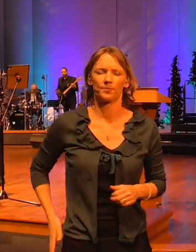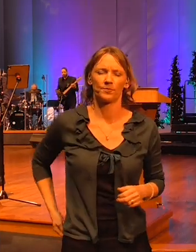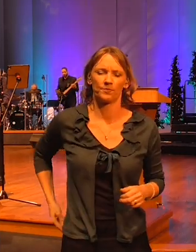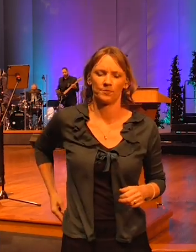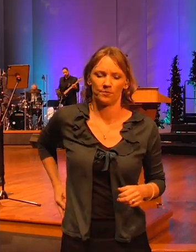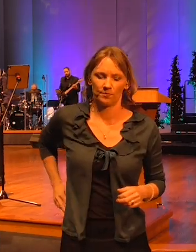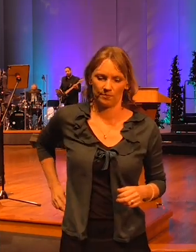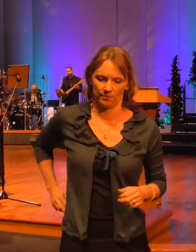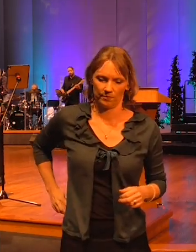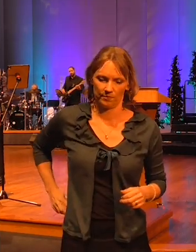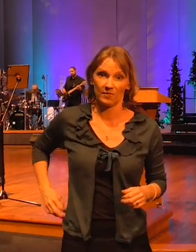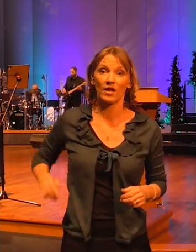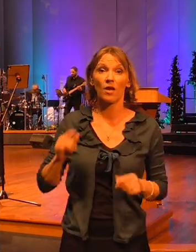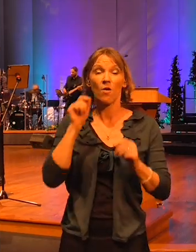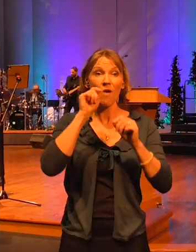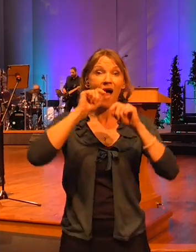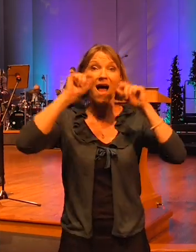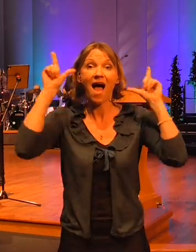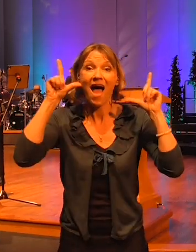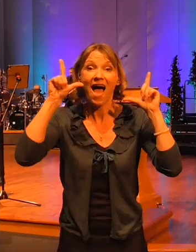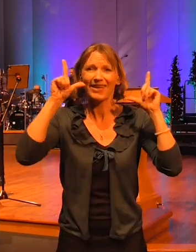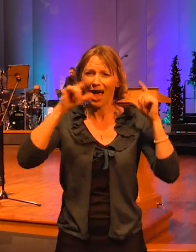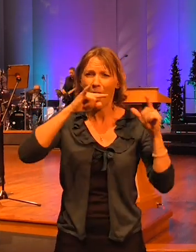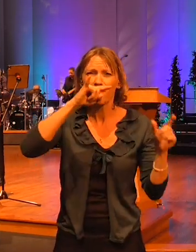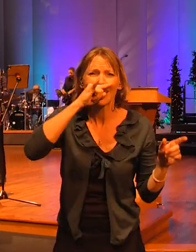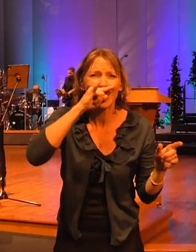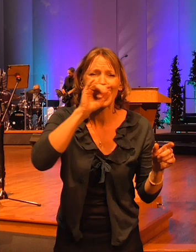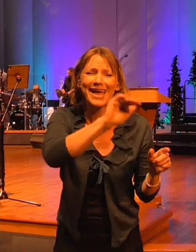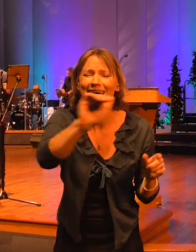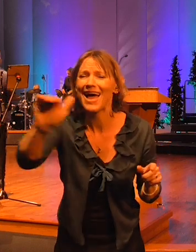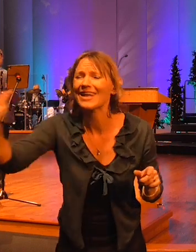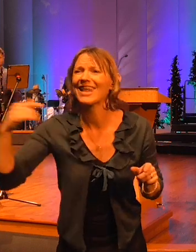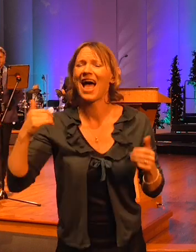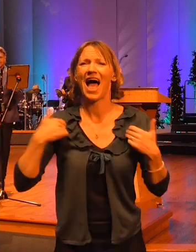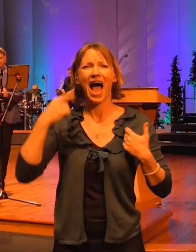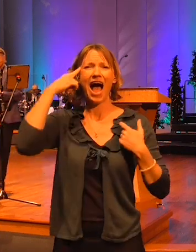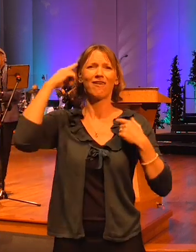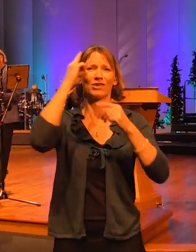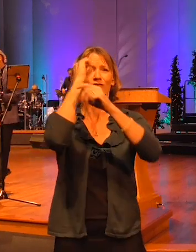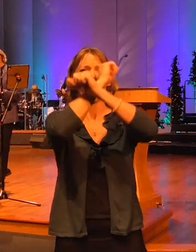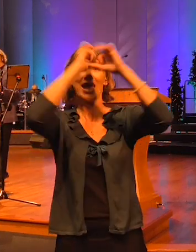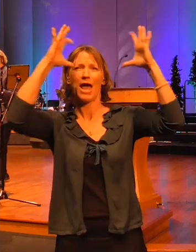despierten niños tenemos la enfermedad del soñador 14 años